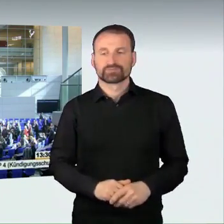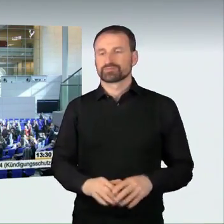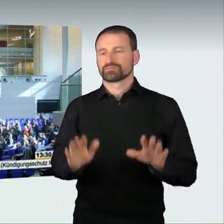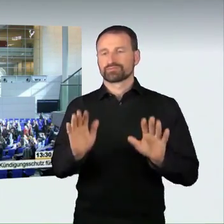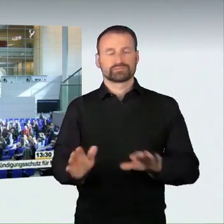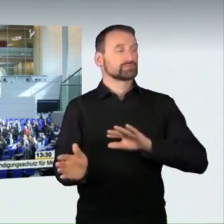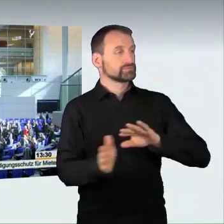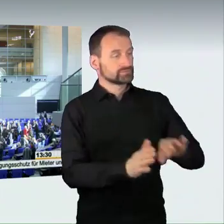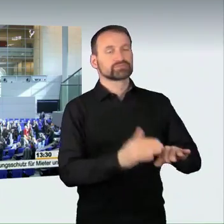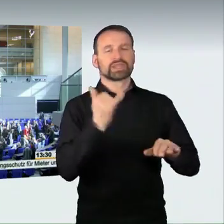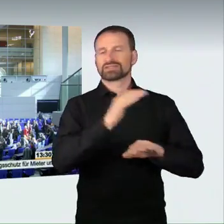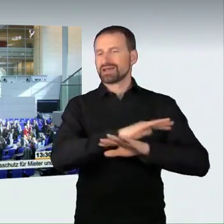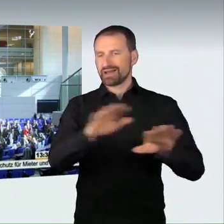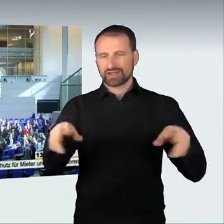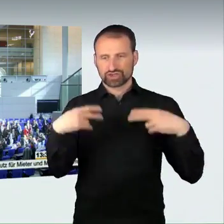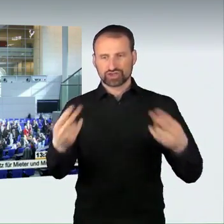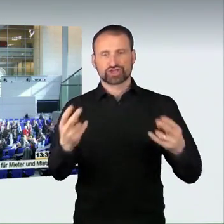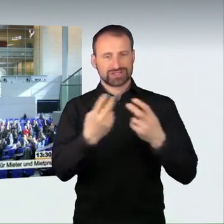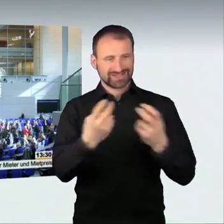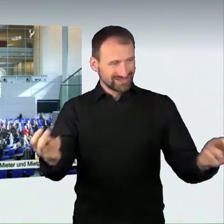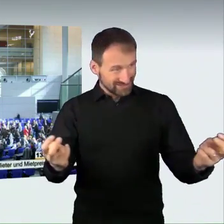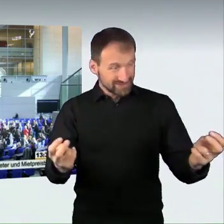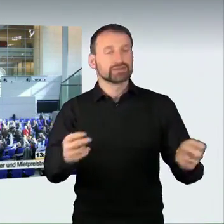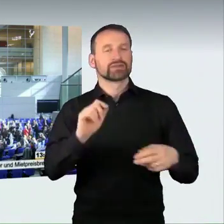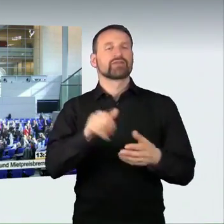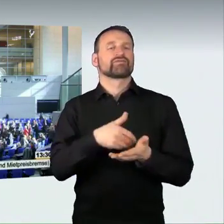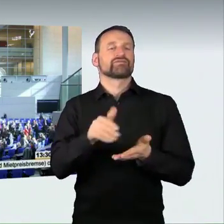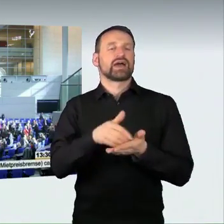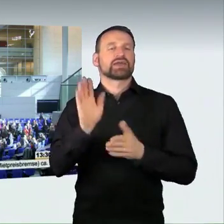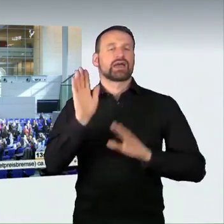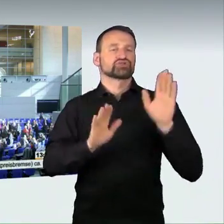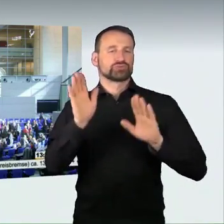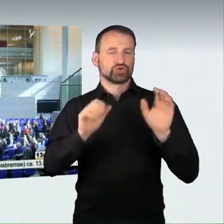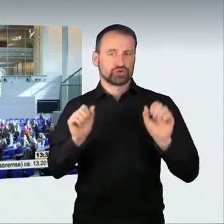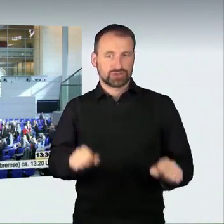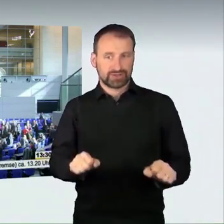Ich bitte alle, Platz zu nehmen, damit wir mit den Abstimmungen fortfahren können.